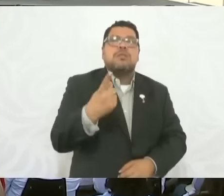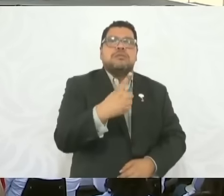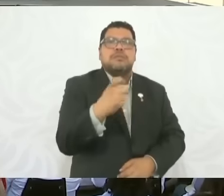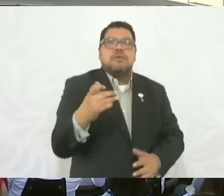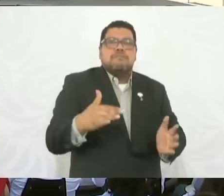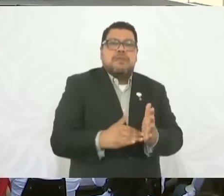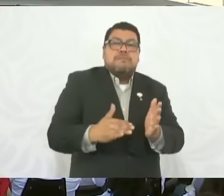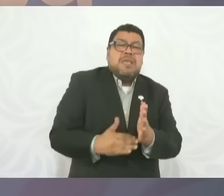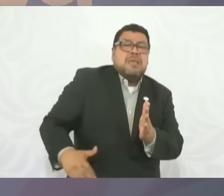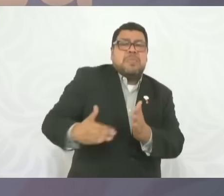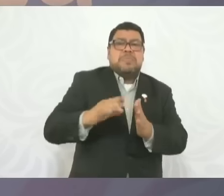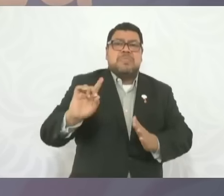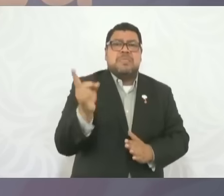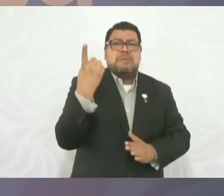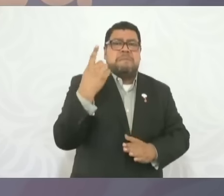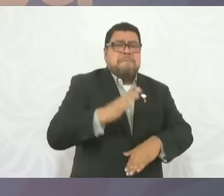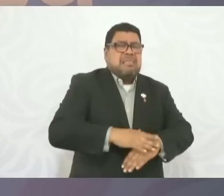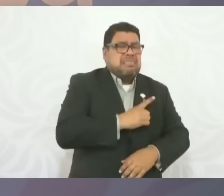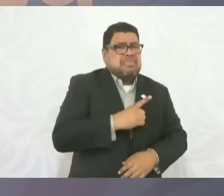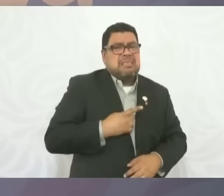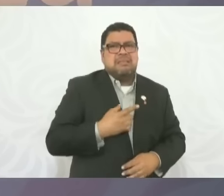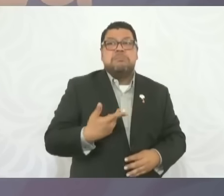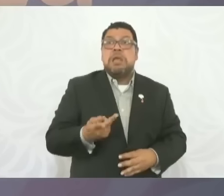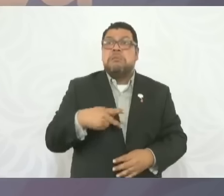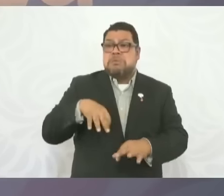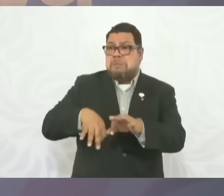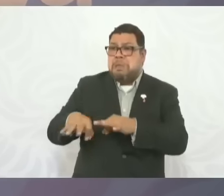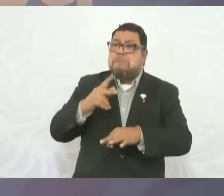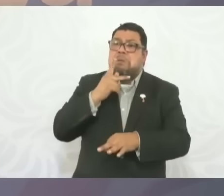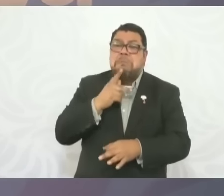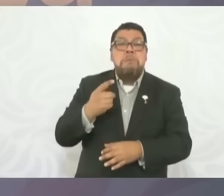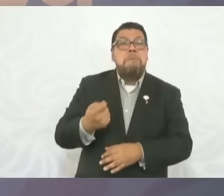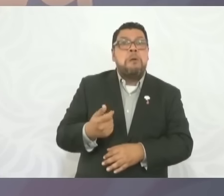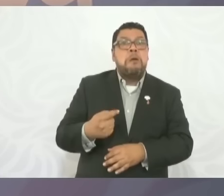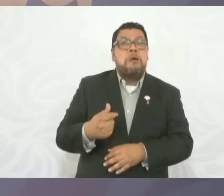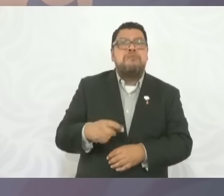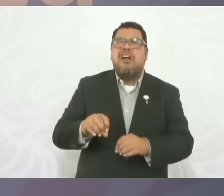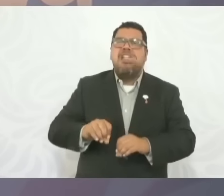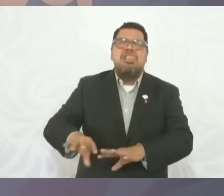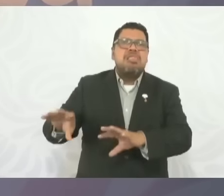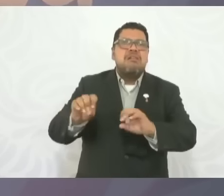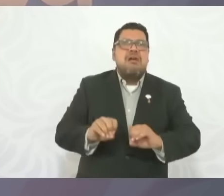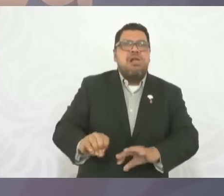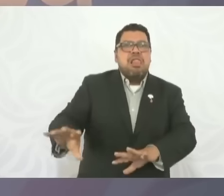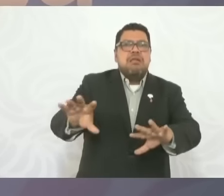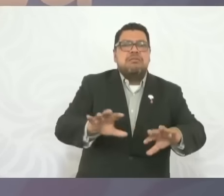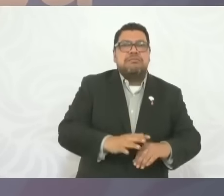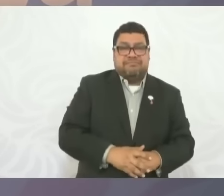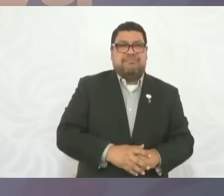dólares, mientras se producía cada vez menos y se abandonaban las refinerías. ¿Cómo es posible que